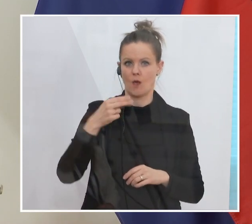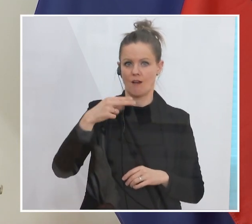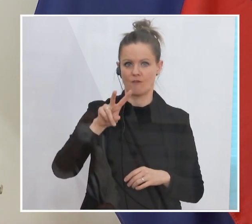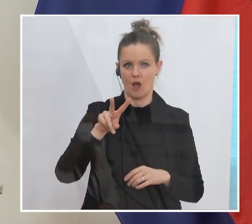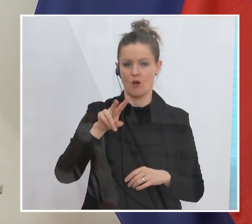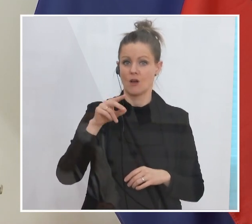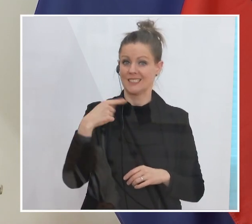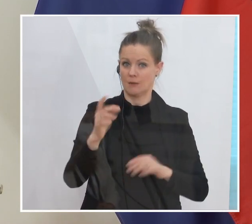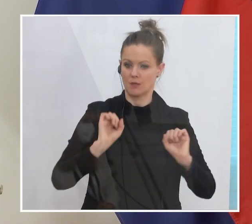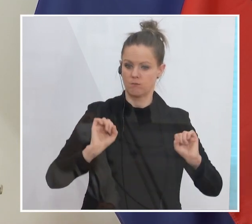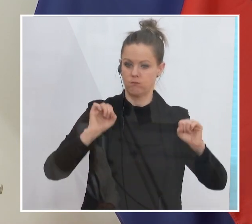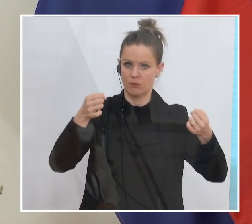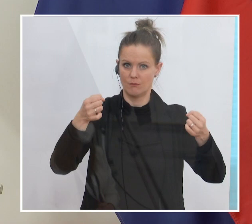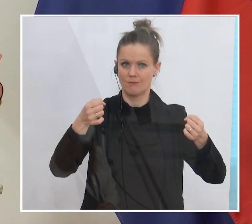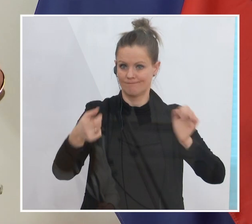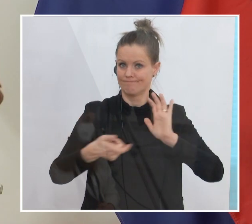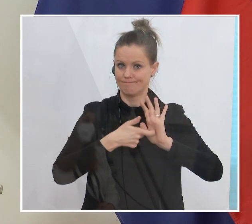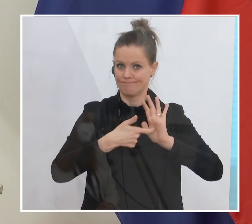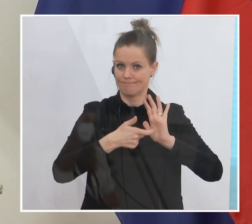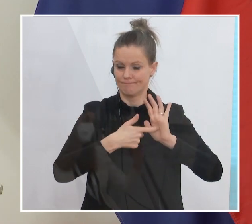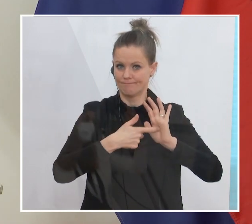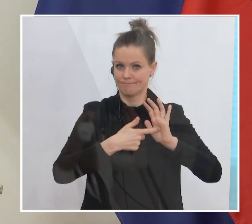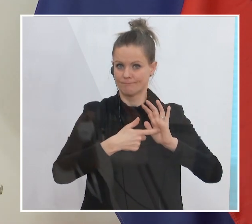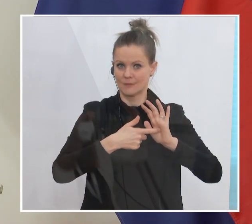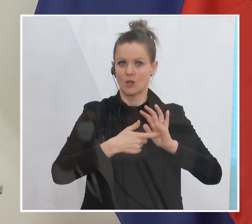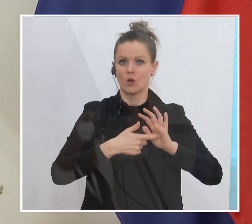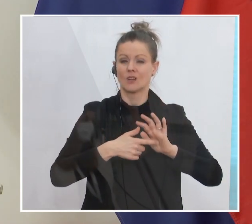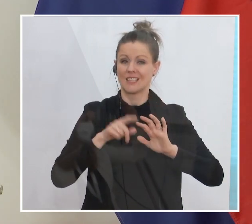geworden ist, das eben auch einzufordern und sehr gut eben auch darstellen kann,